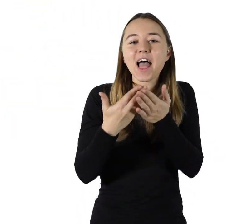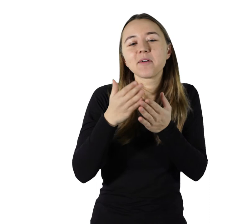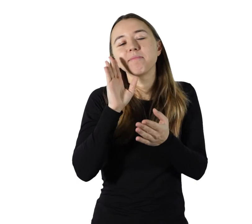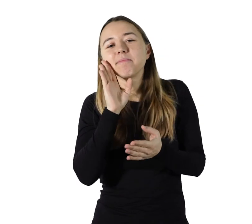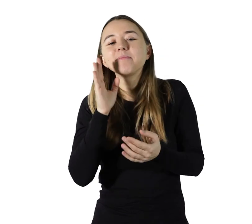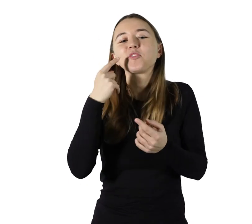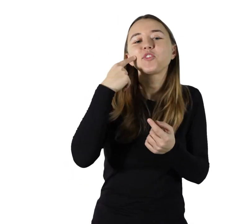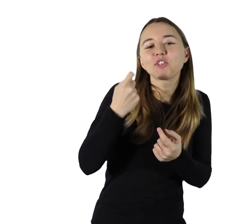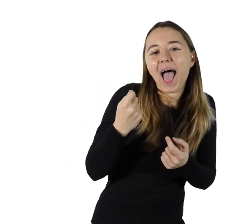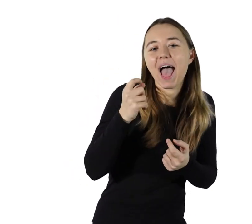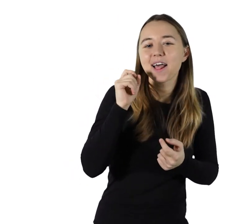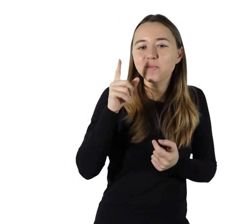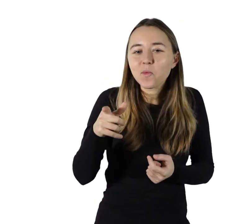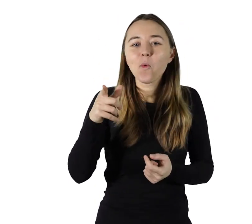Taki zwrot akcji nastąpił prawdopodobnie dla żartów.